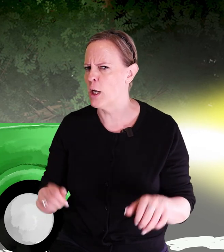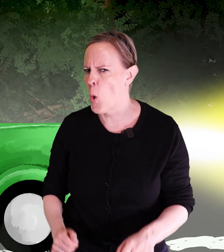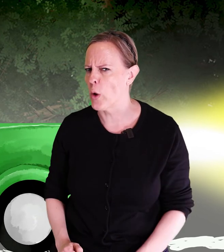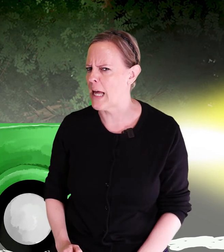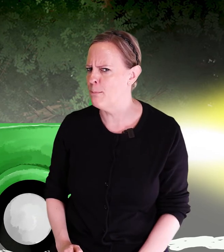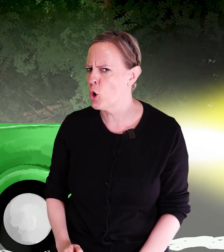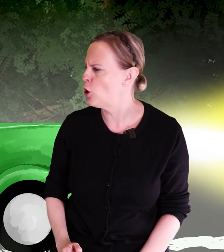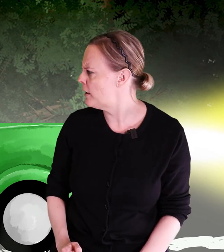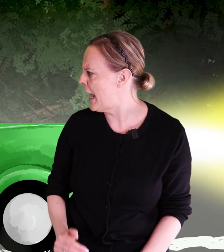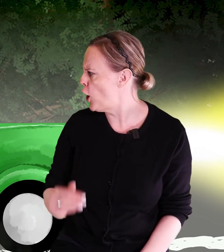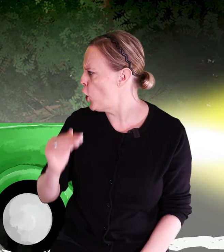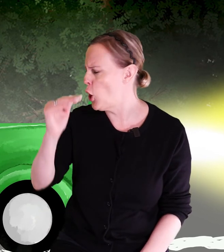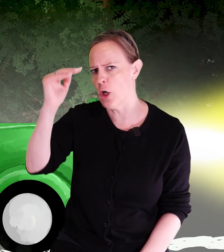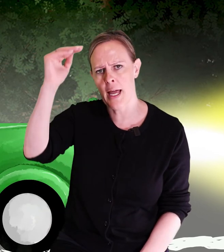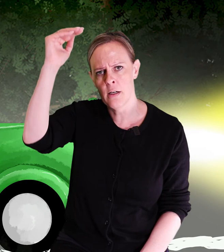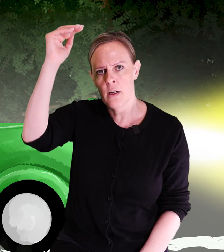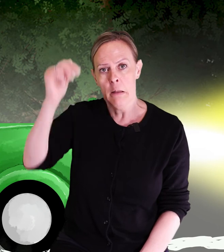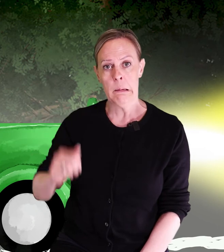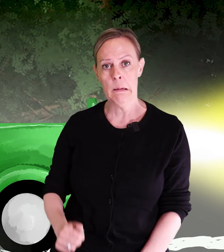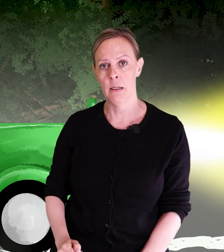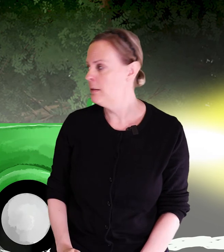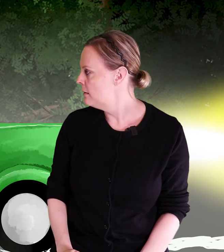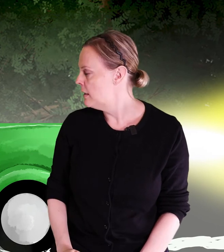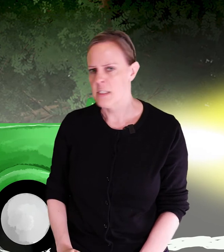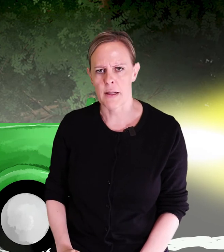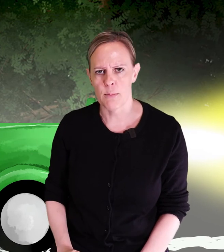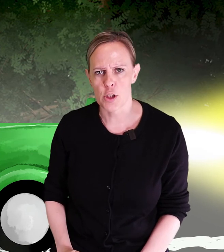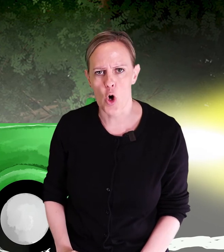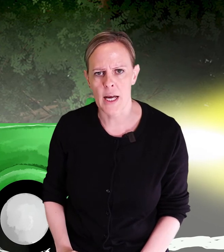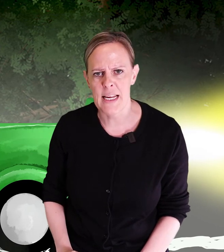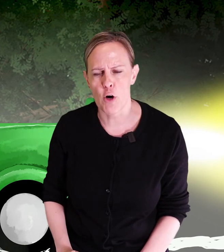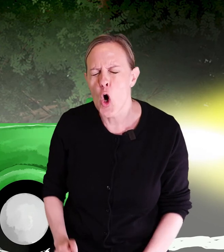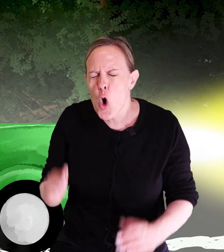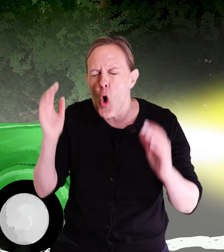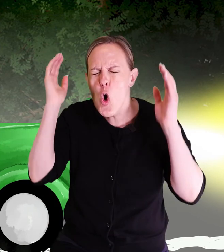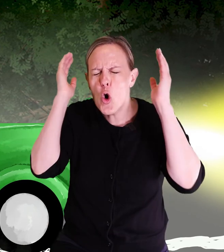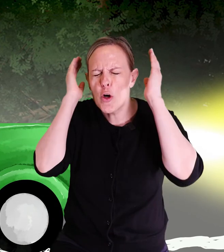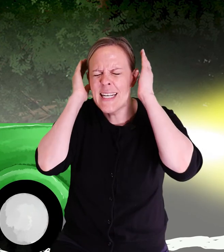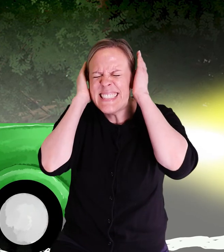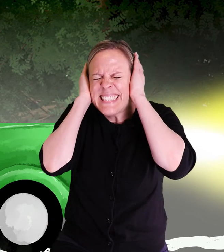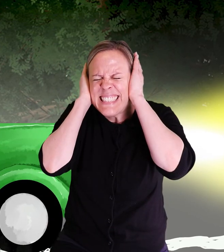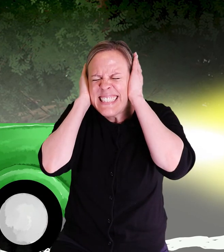men låter mycket högre Svante måste hålla i för öronen